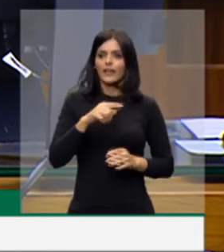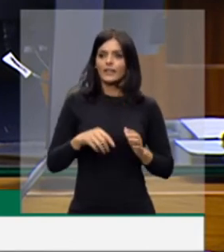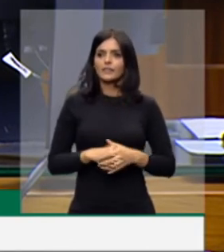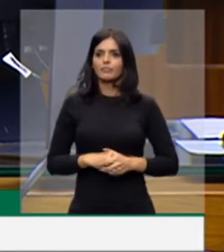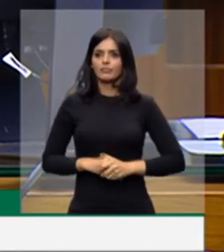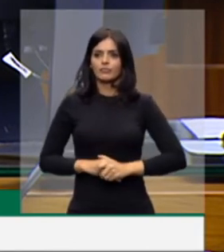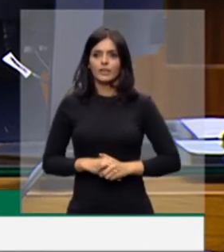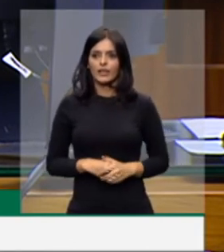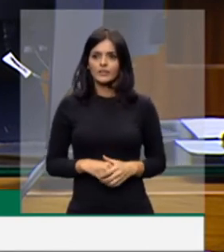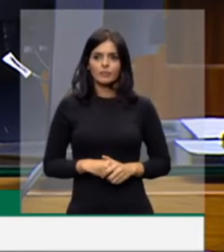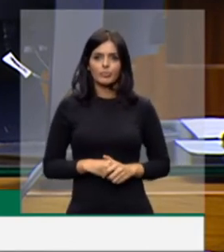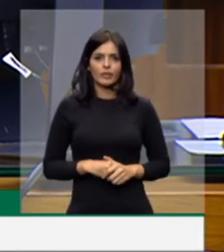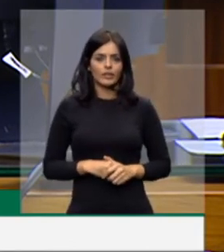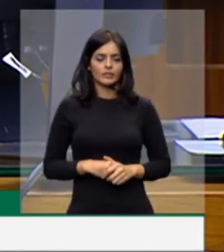MEDIDA PROVISÓRIA NÚMERO 998